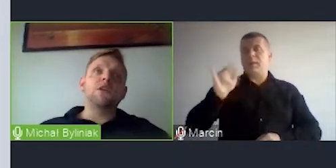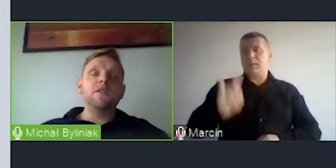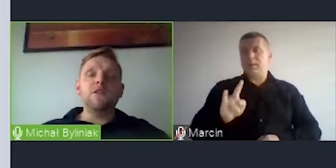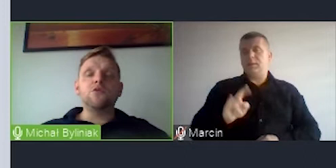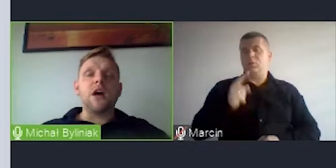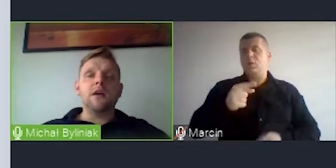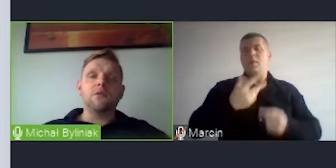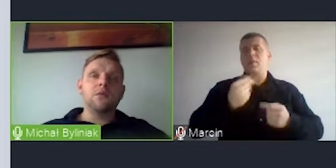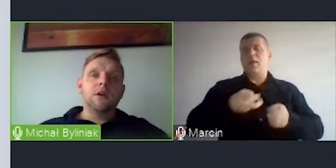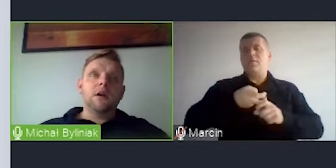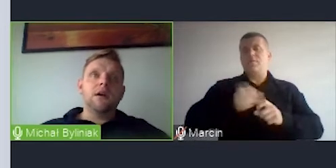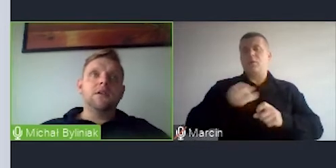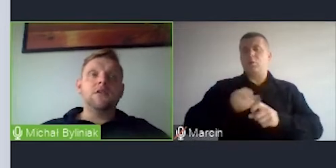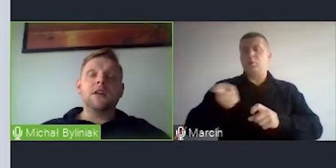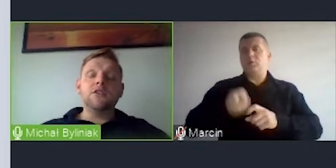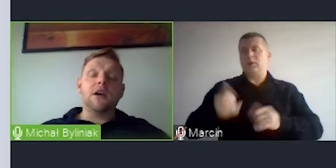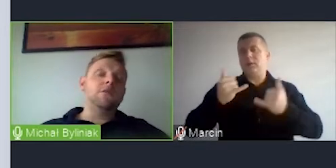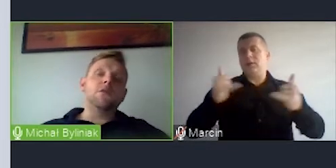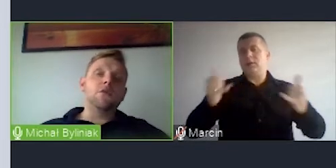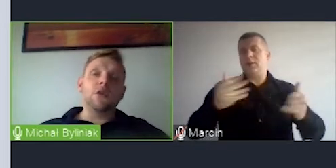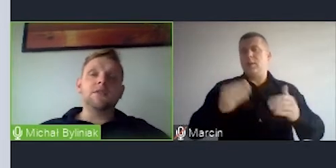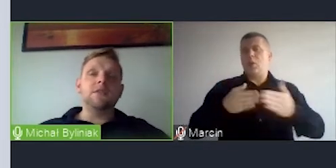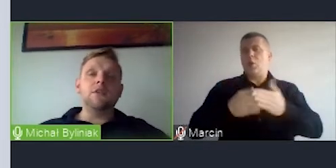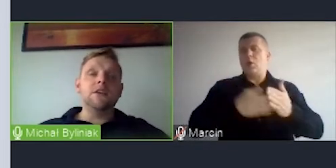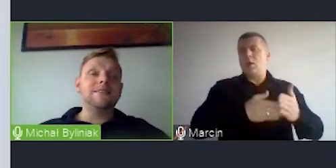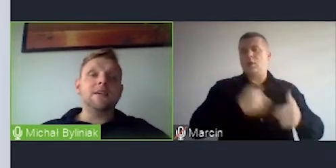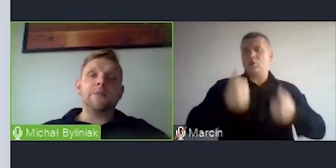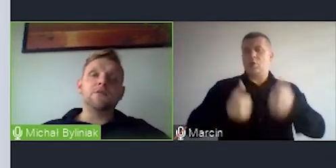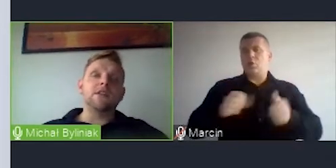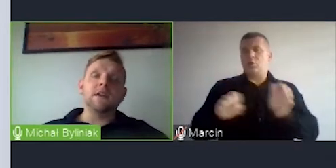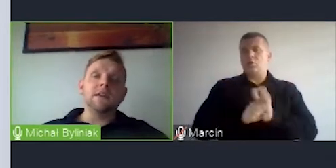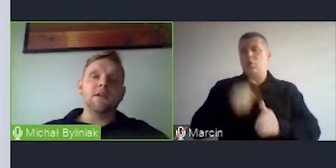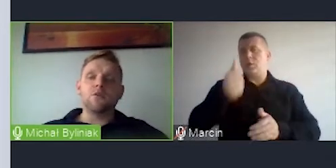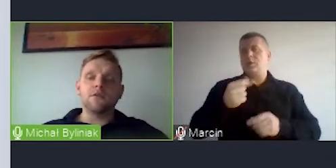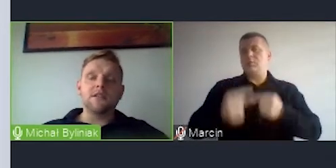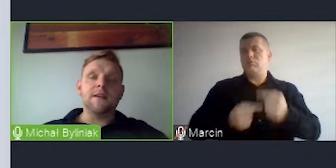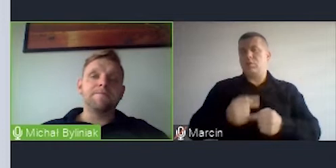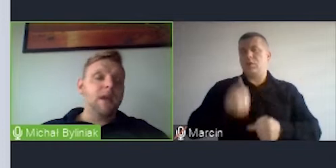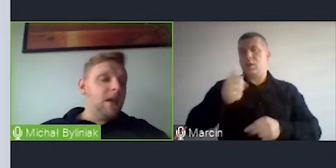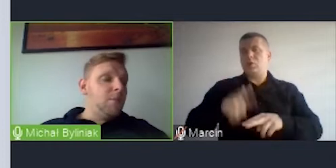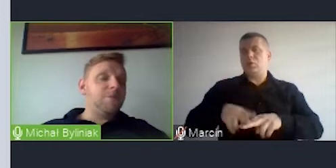które nie wkluczają, nie ograniczają konkurencji do jednego producenta i jednego urządzenia,